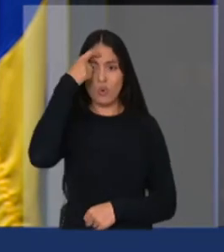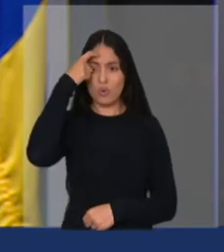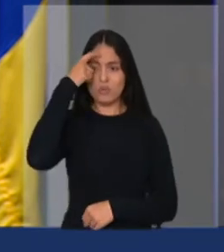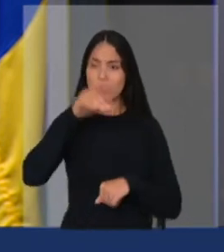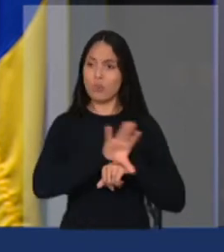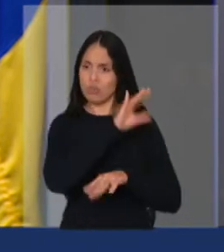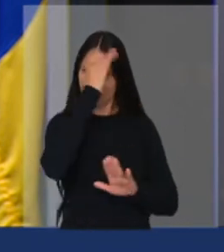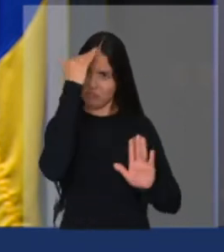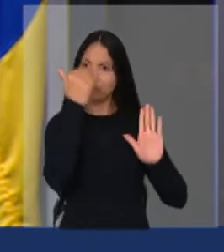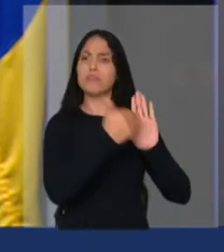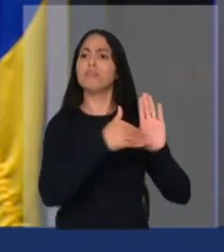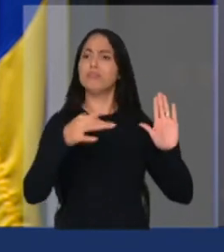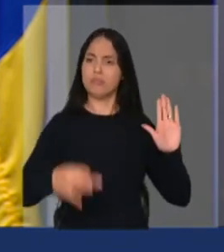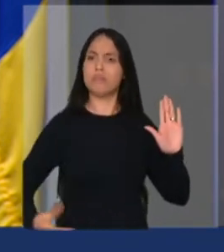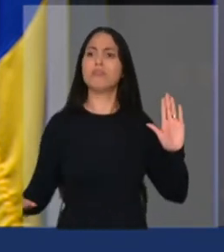E ELEGEU POR DUAS VEZES, FHC,